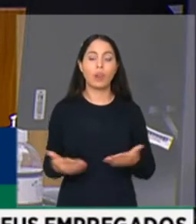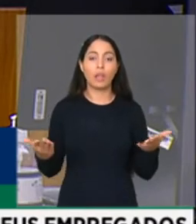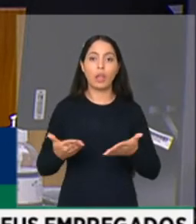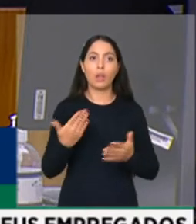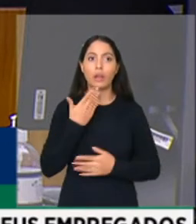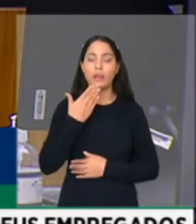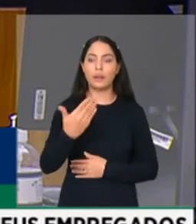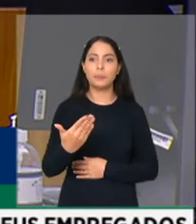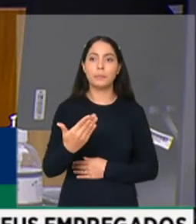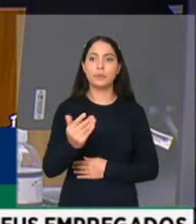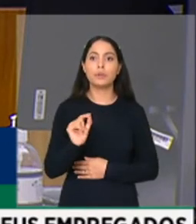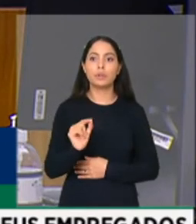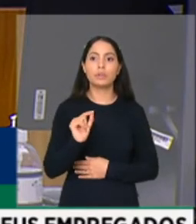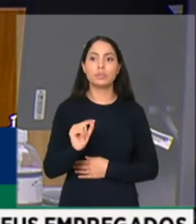AUTOR DO DESTAQUE, PARTIDO